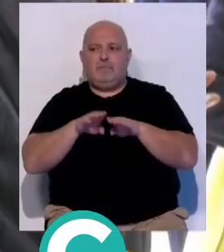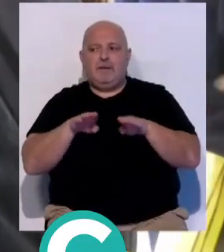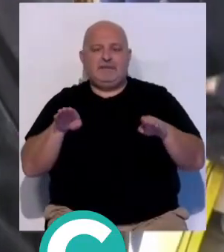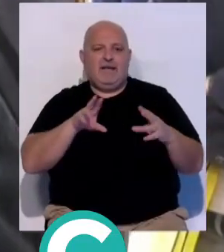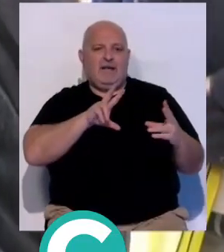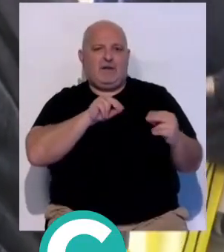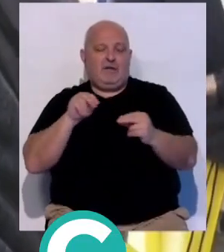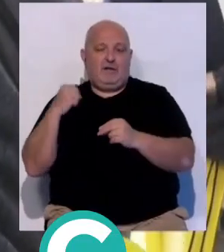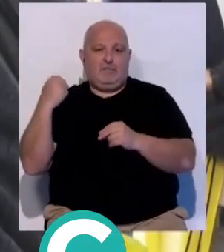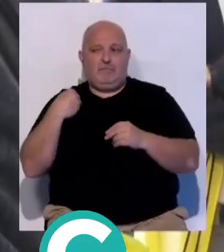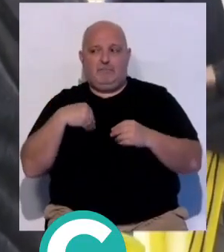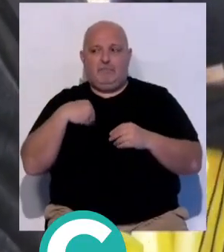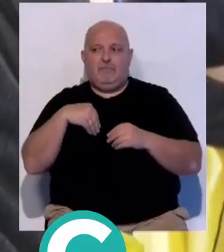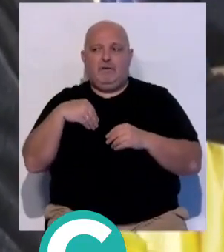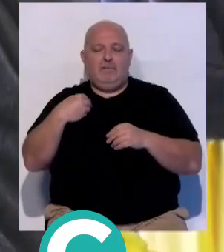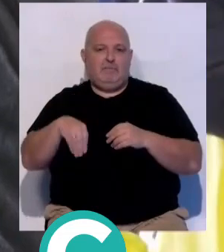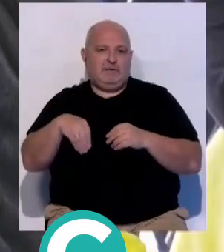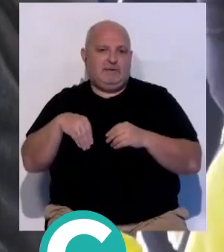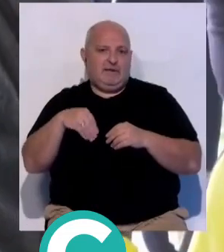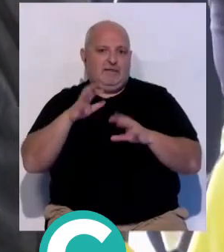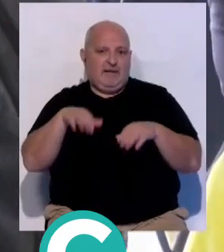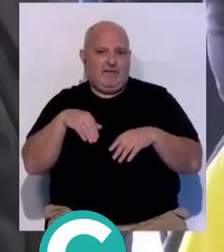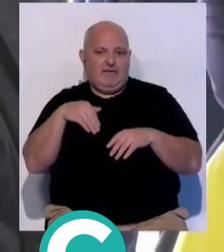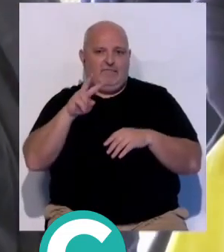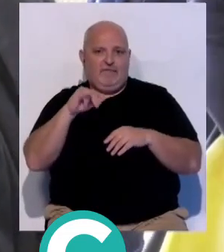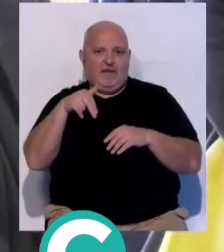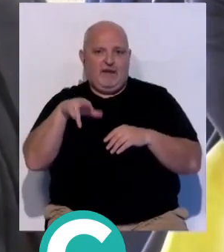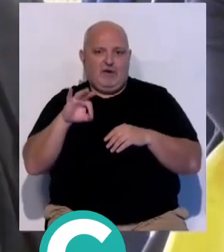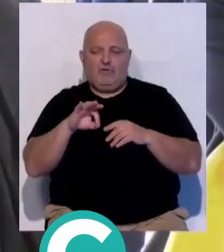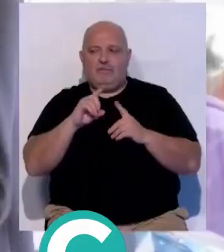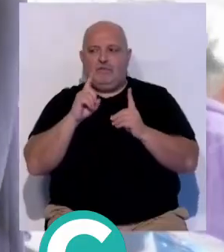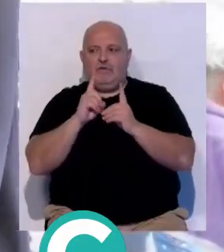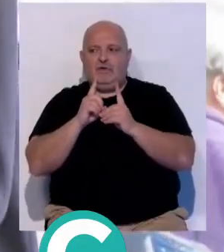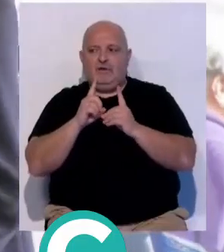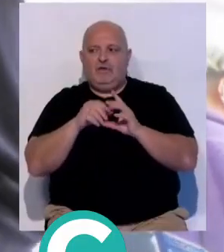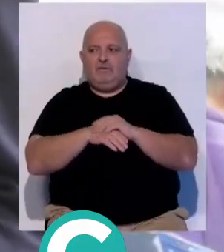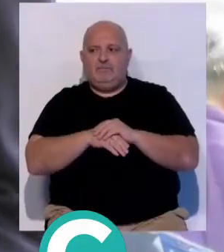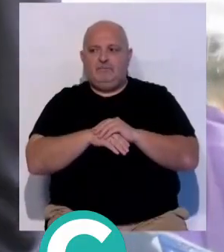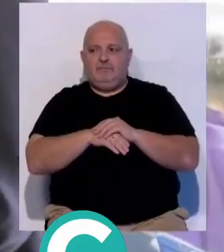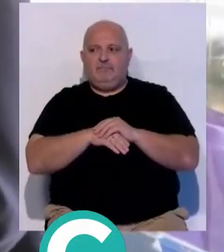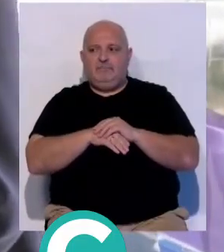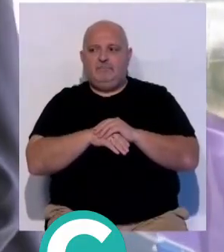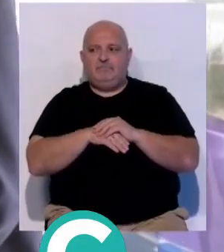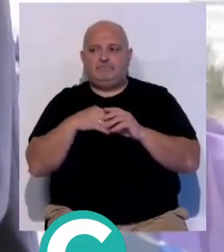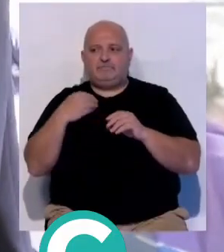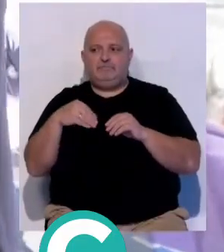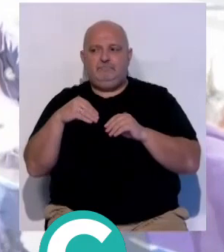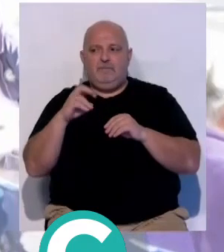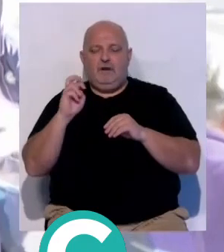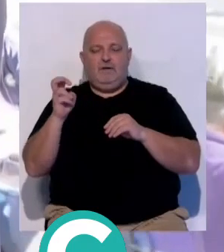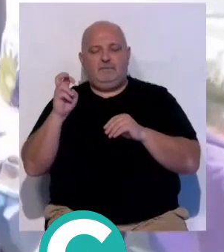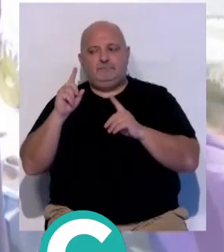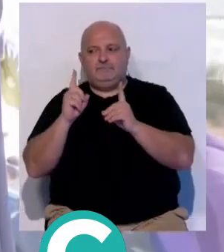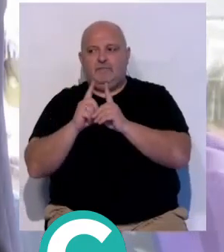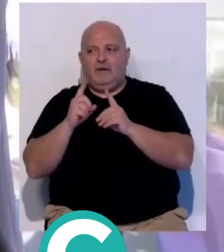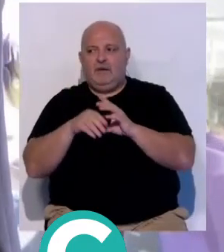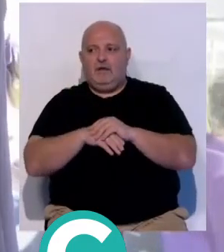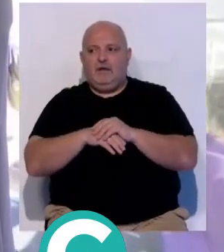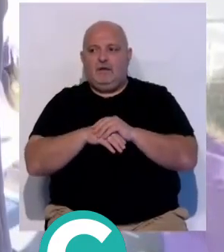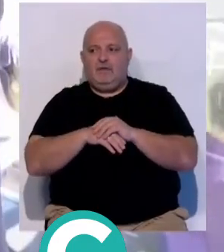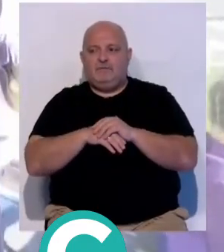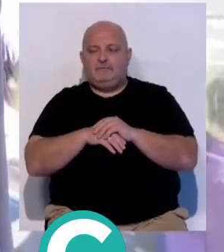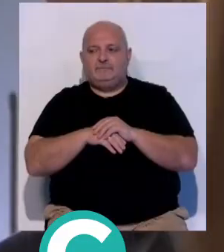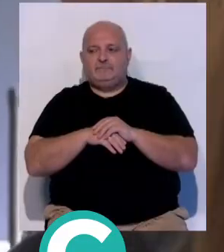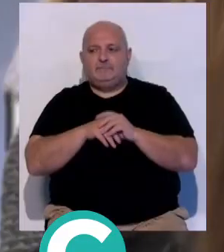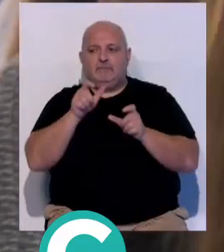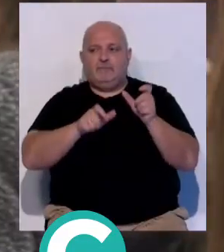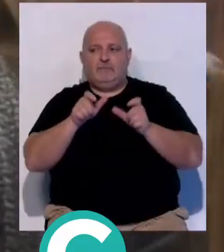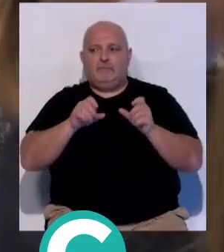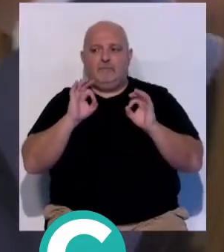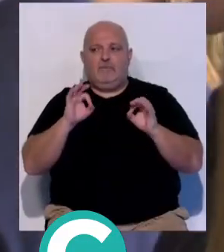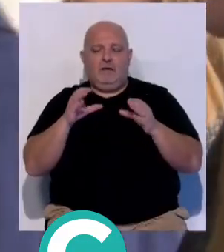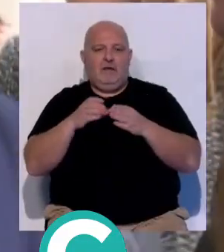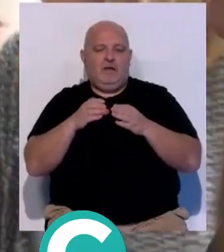y vemos a Manuel vizcaíno con bueno preside exactamente personal del Cádiz club de fútbol